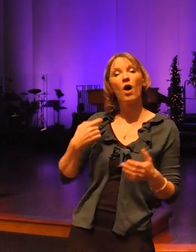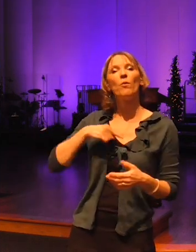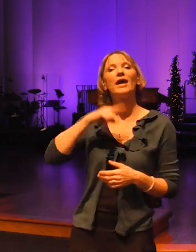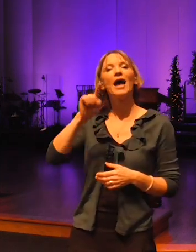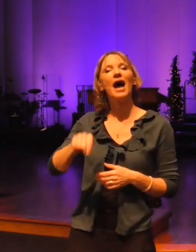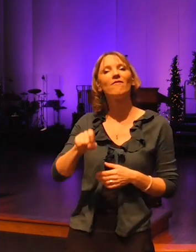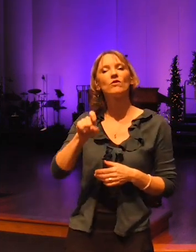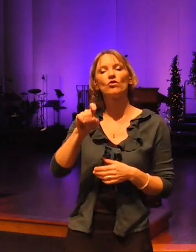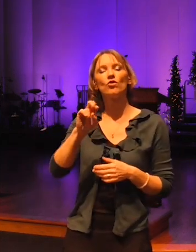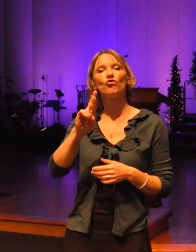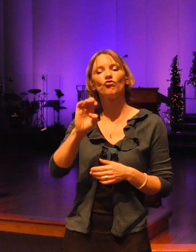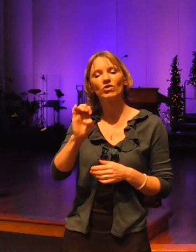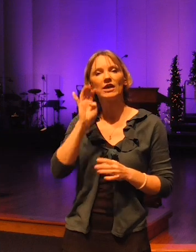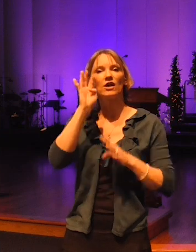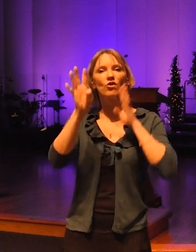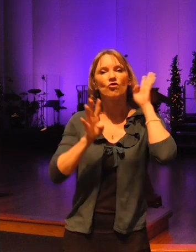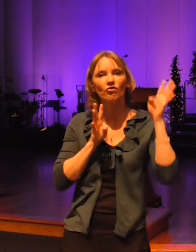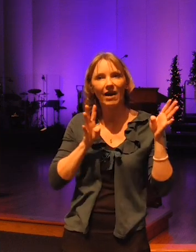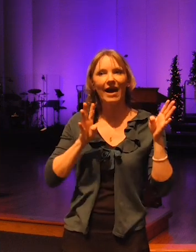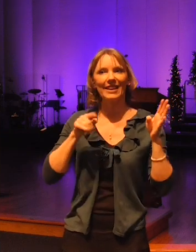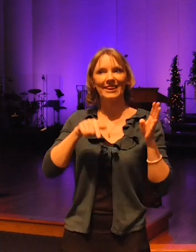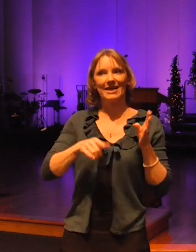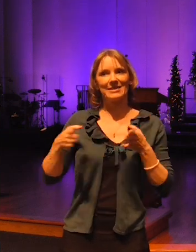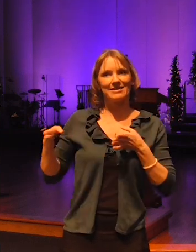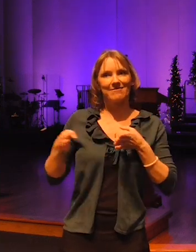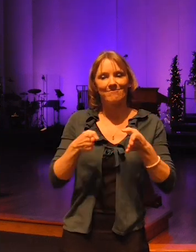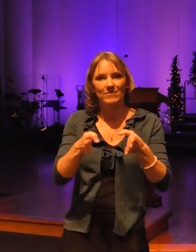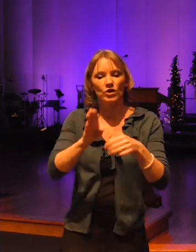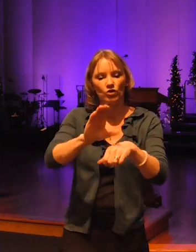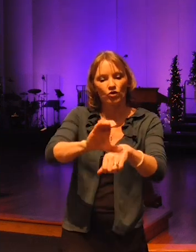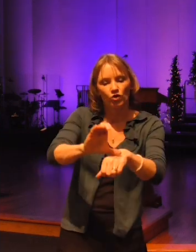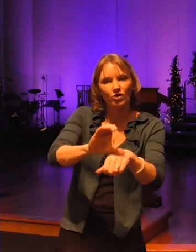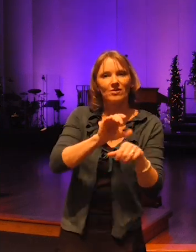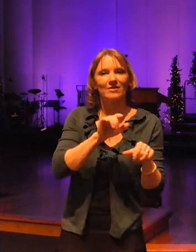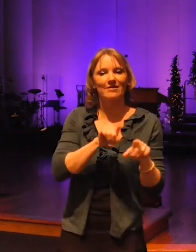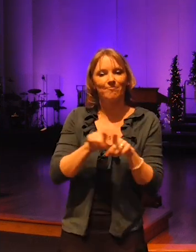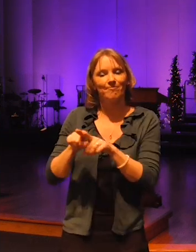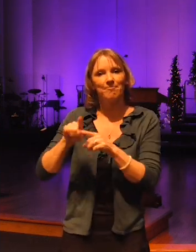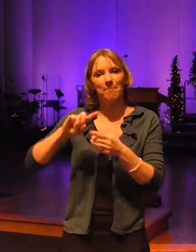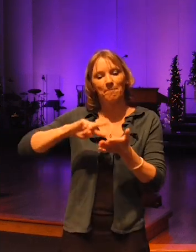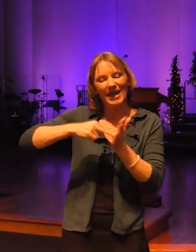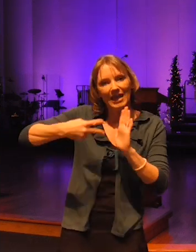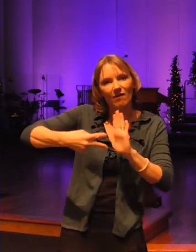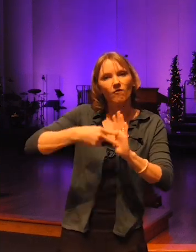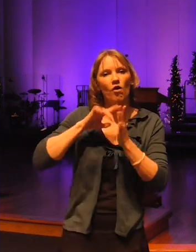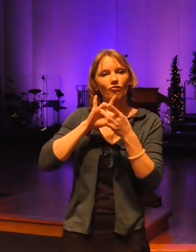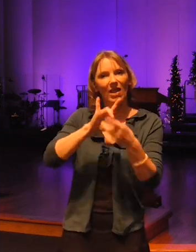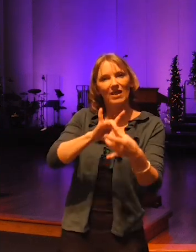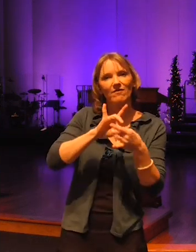manera significativa y relevante, tenemos que competir con los juegos de fútbol y todo lo demás por